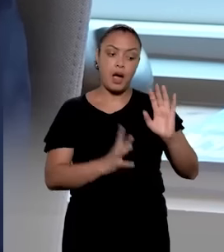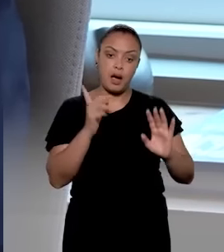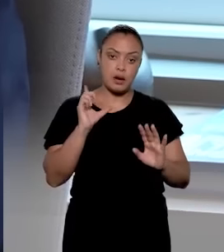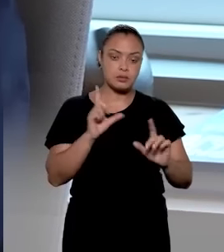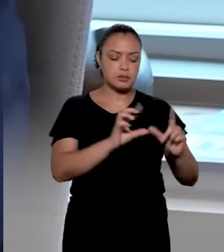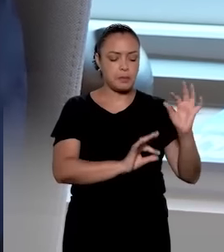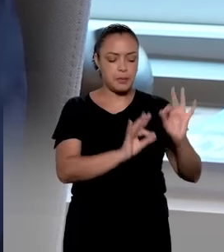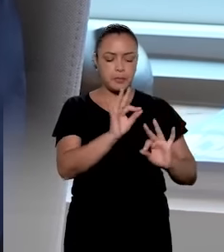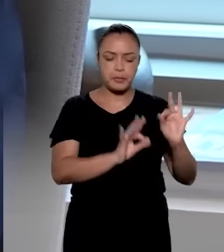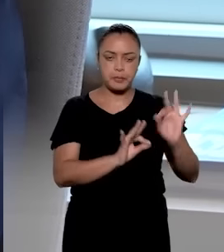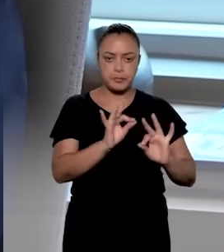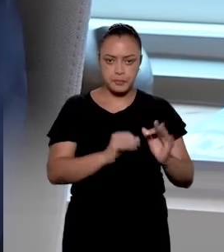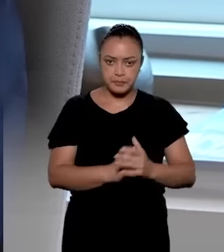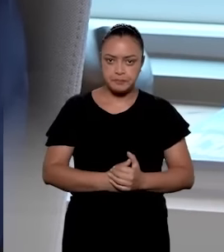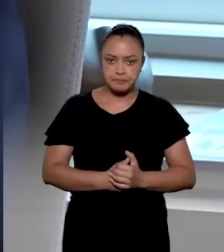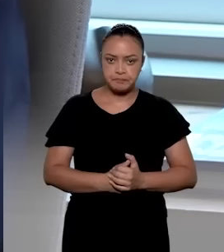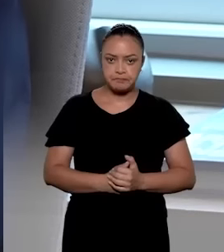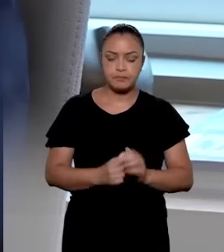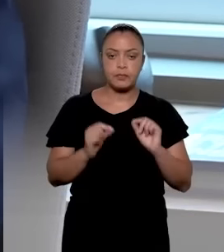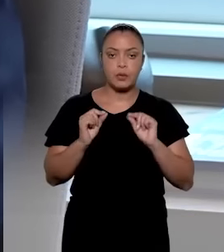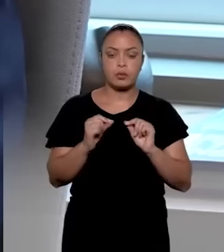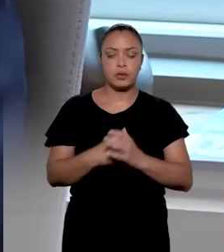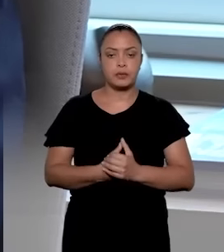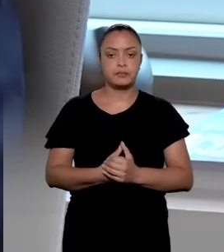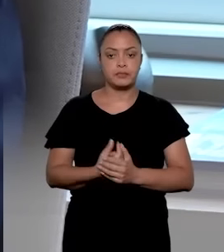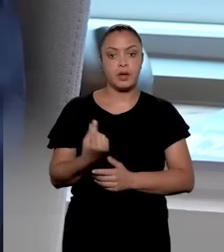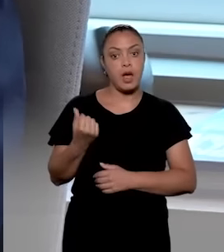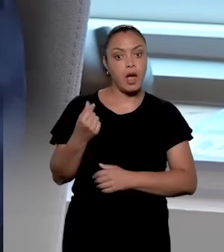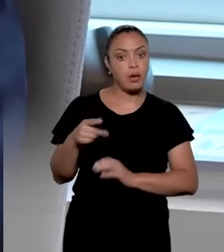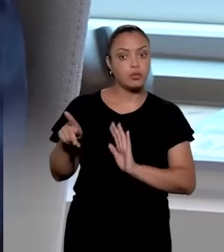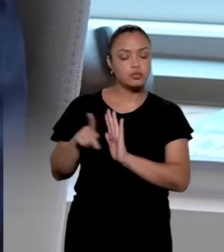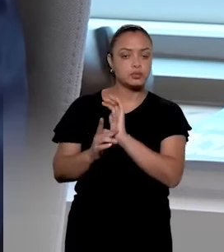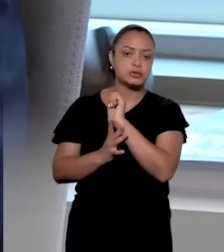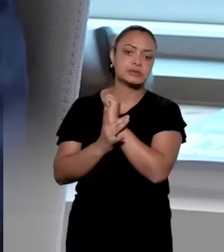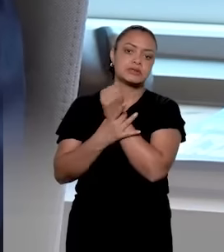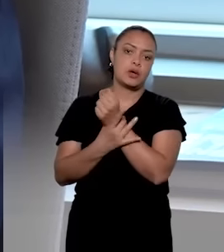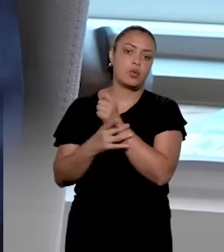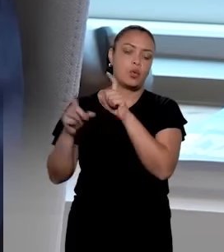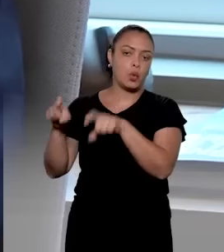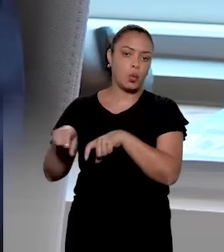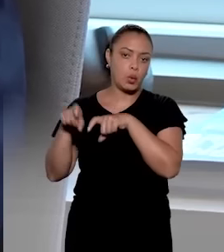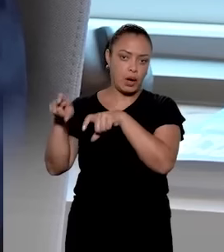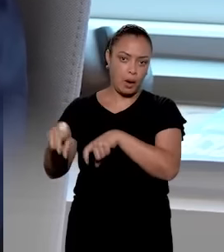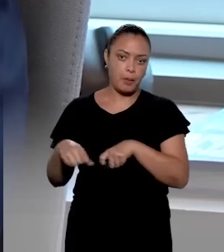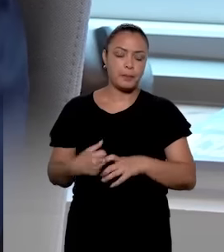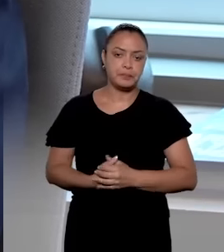e anúncio do Plano de Safra, recurso para o Seguro Rural. Eu vivi como ministro um problema